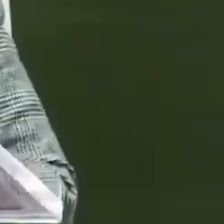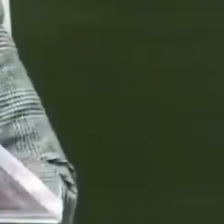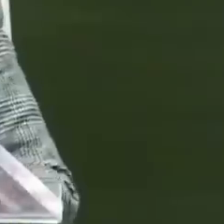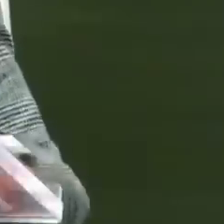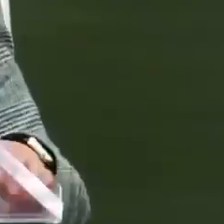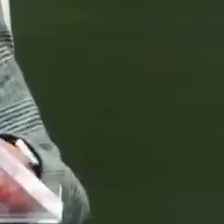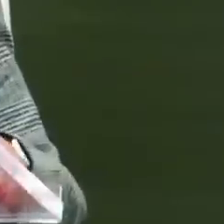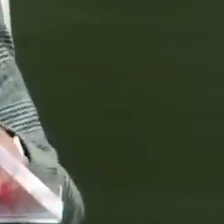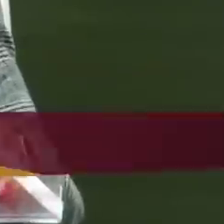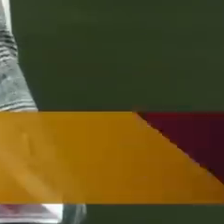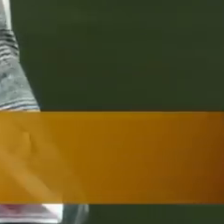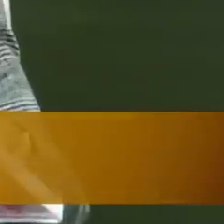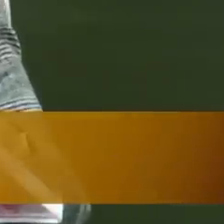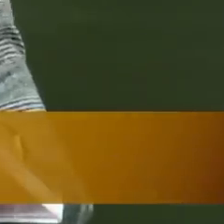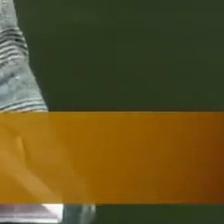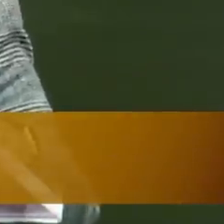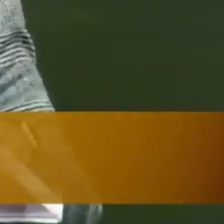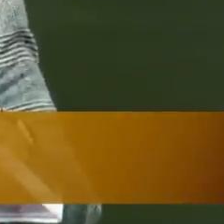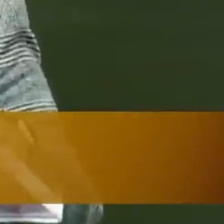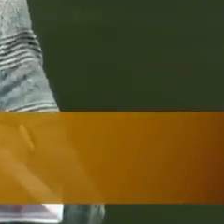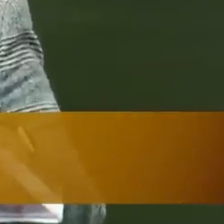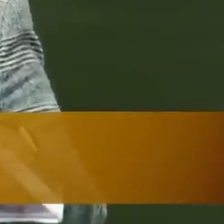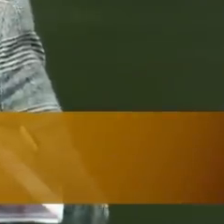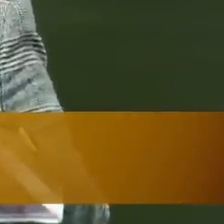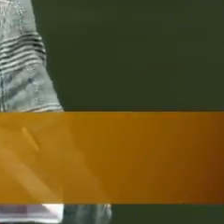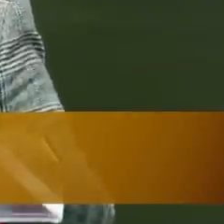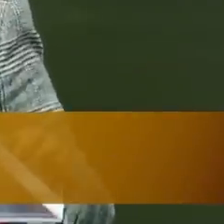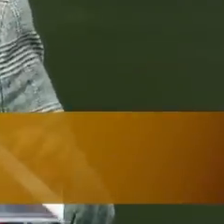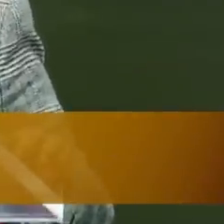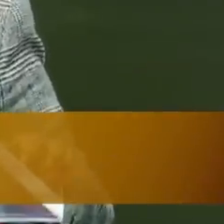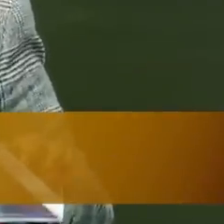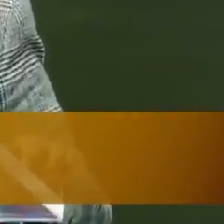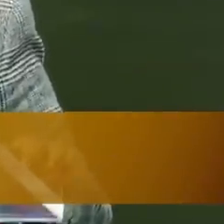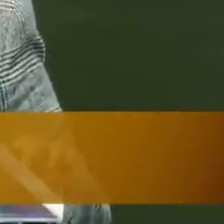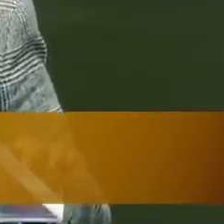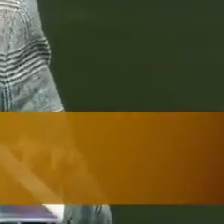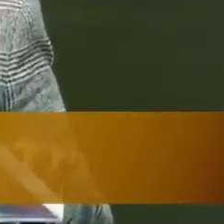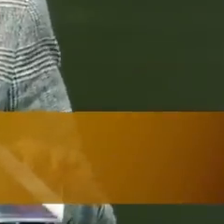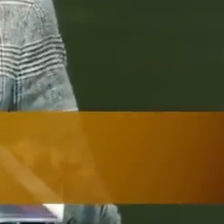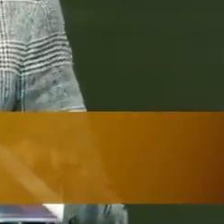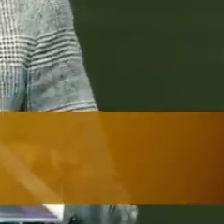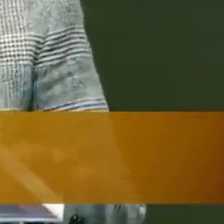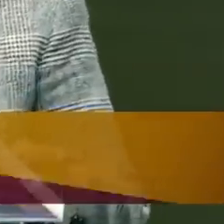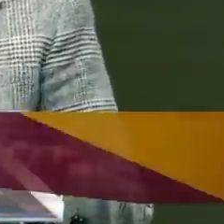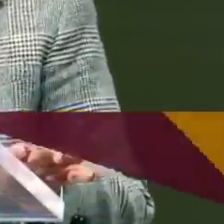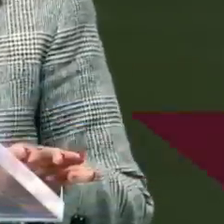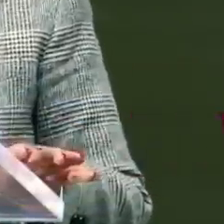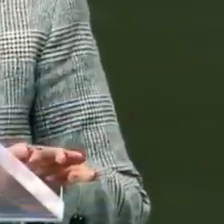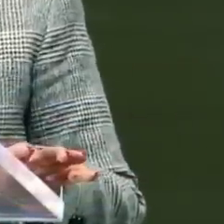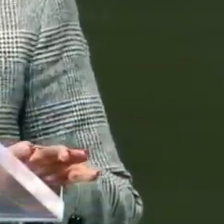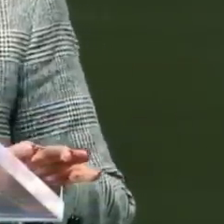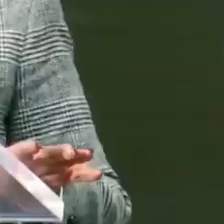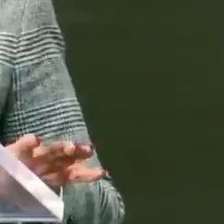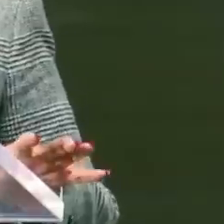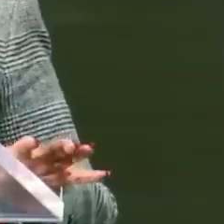nosotros vamos a estar encabezando junto con la Secretaría de Seguridad el tema de